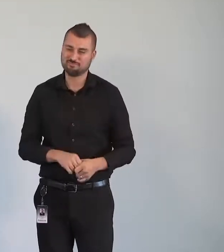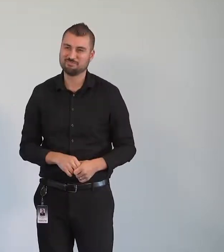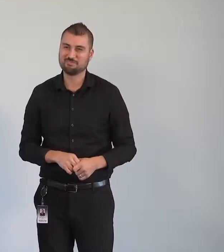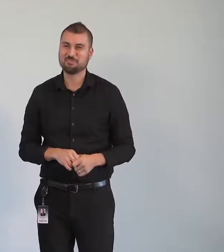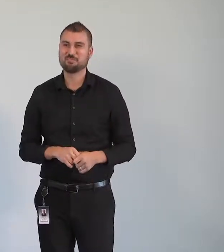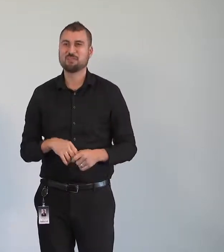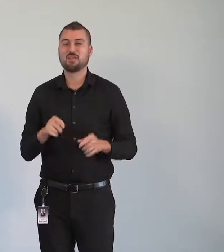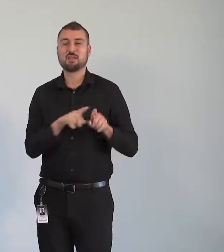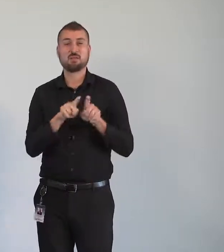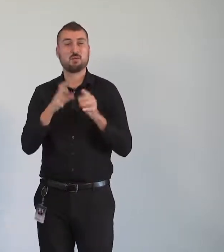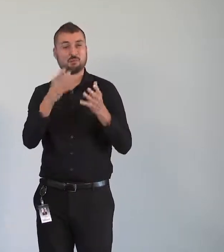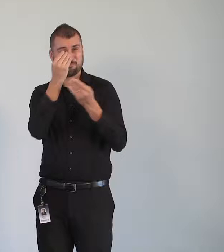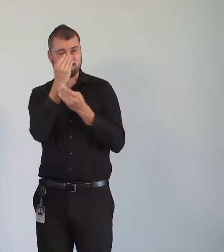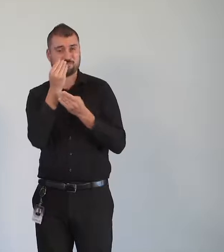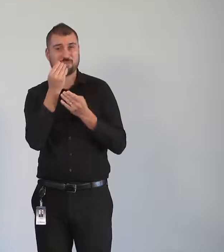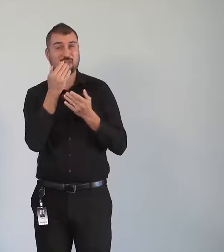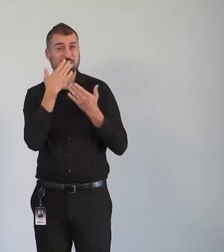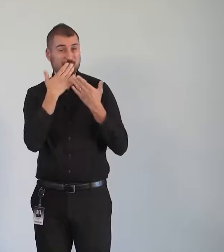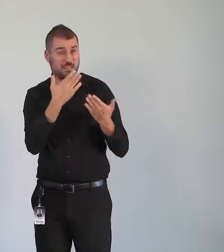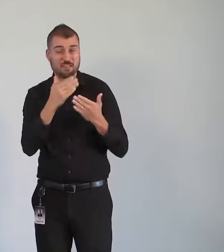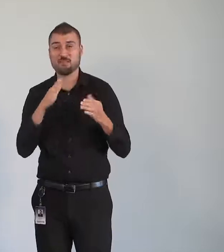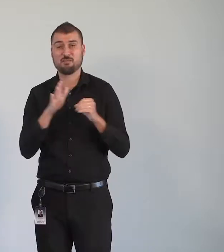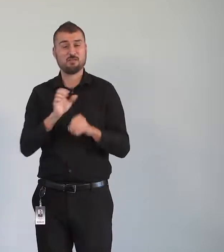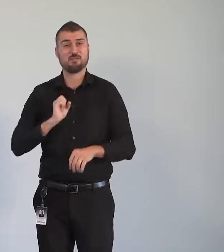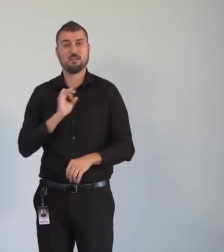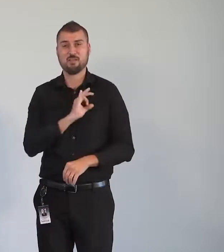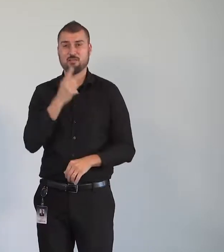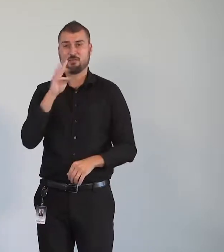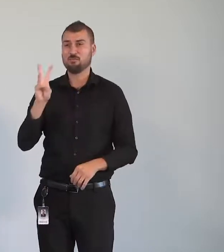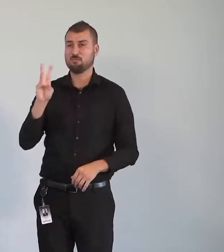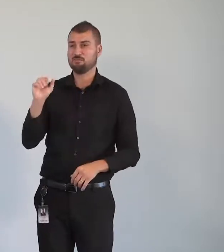. También me gustaría agradecer a todo el personal del Museo de Arte de Wichita por todo lo que han hecho